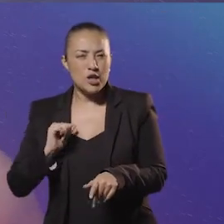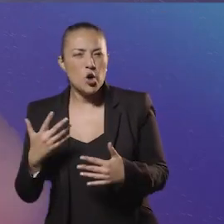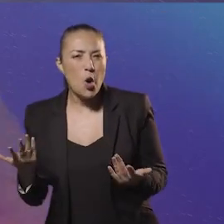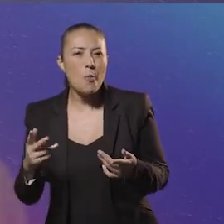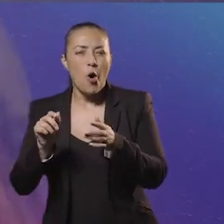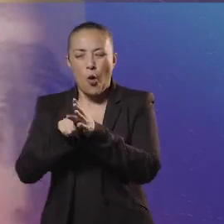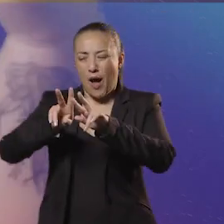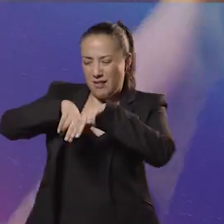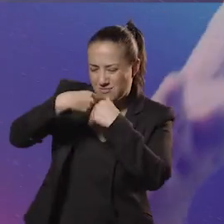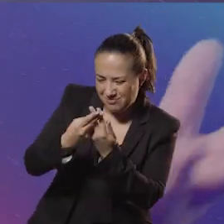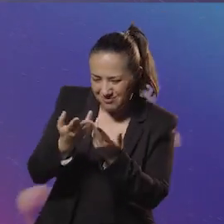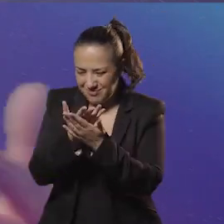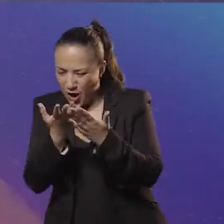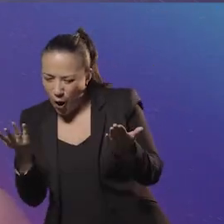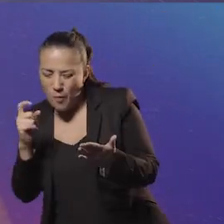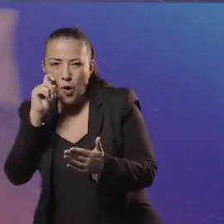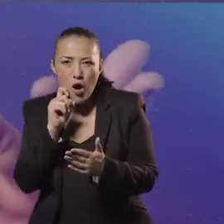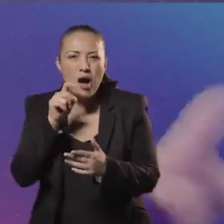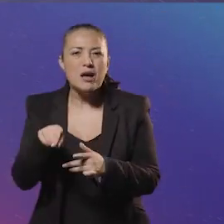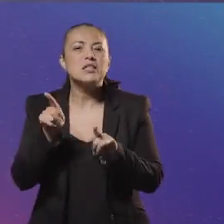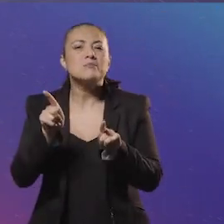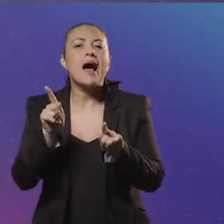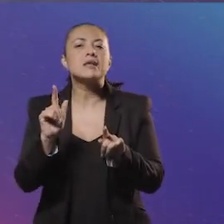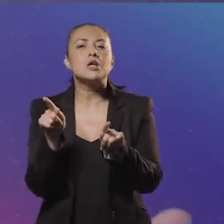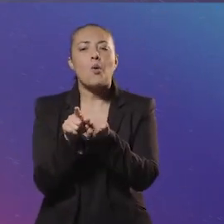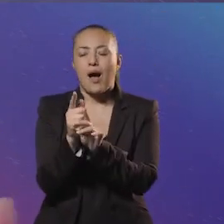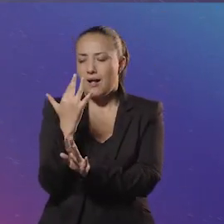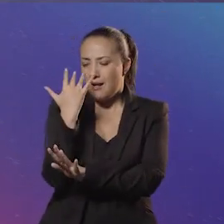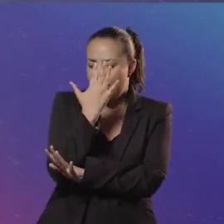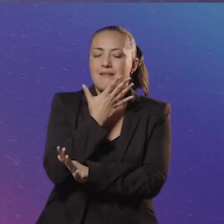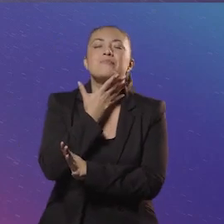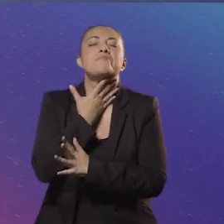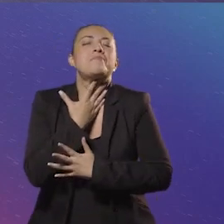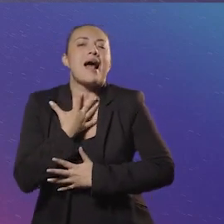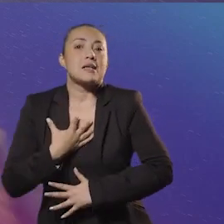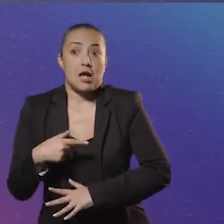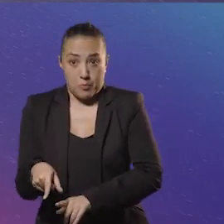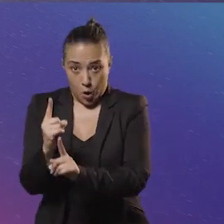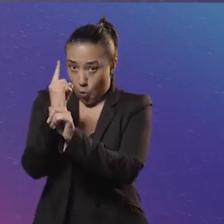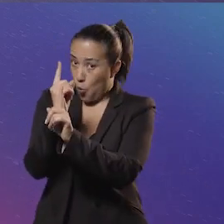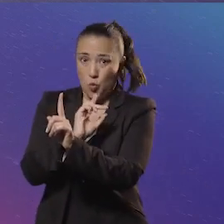del acto sexual, que está relacionado con el disfrute y el placer pero no es el único escenario.